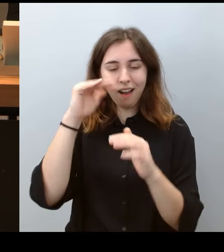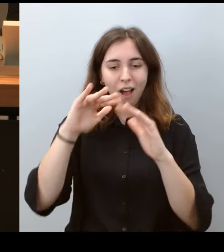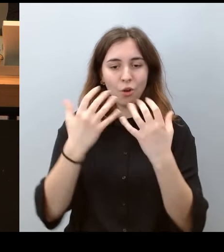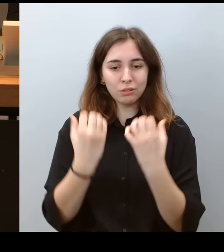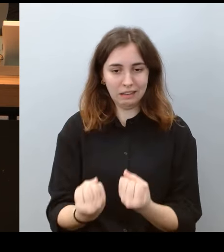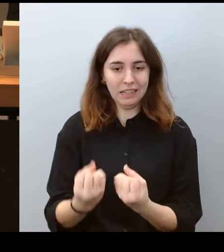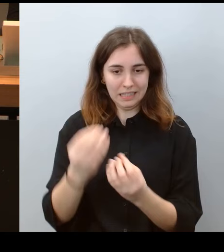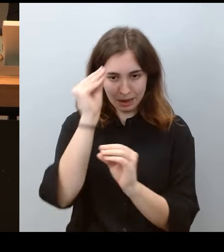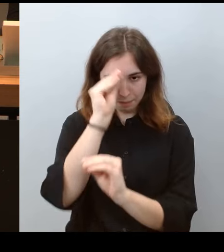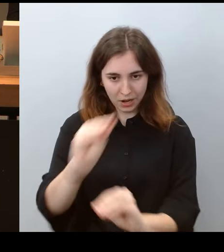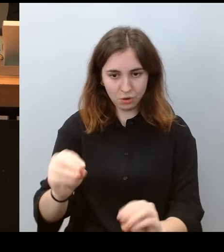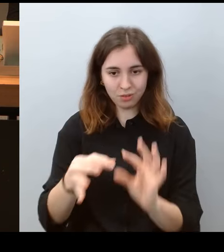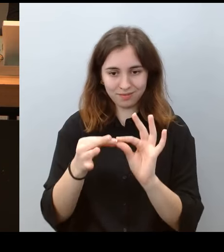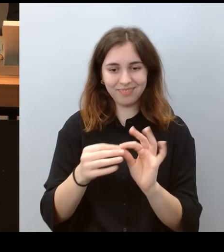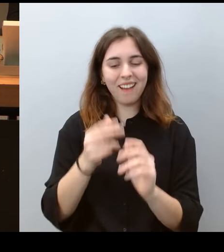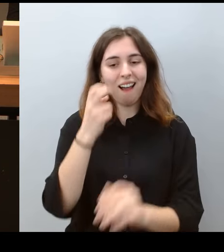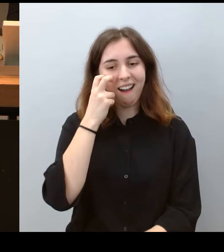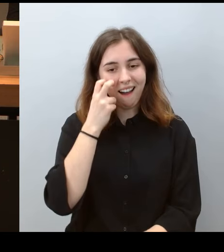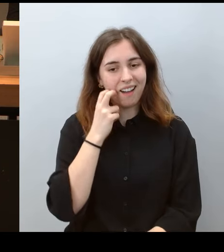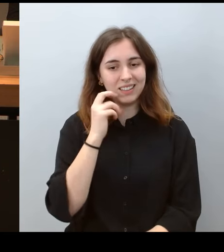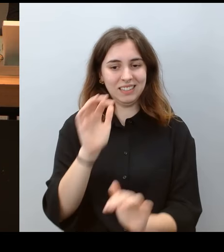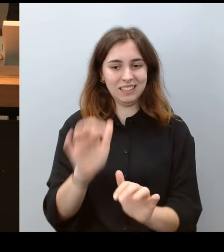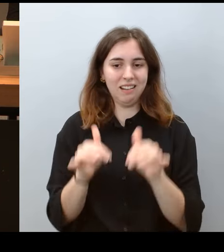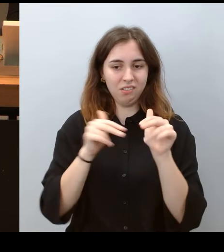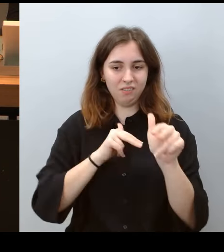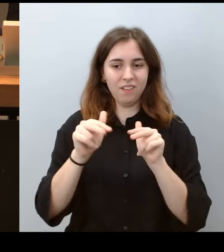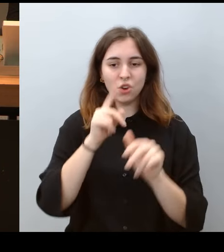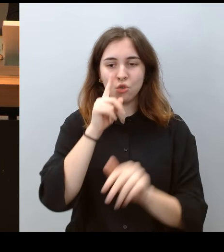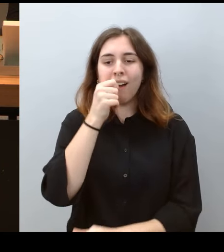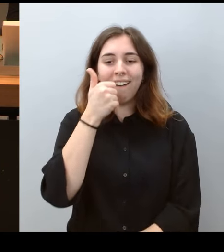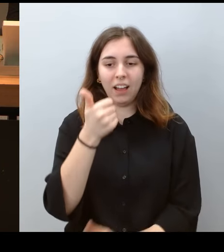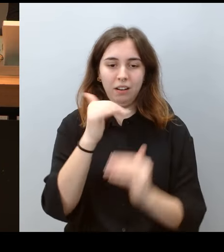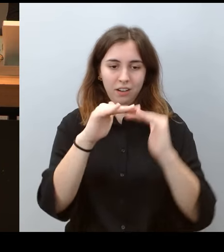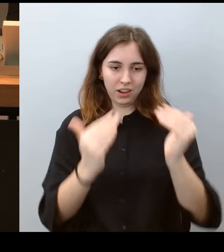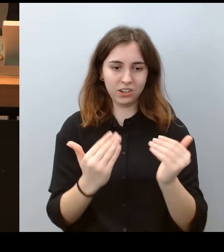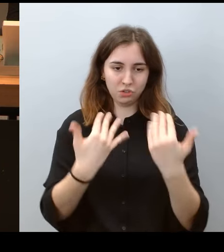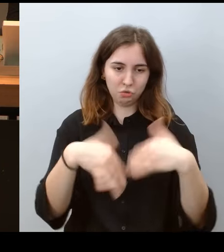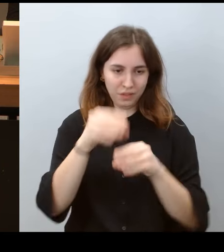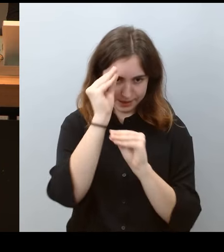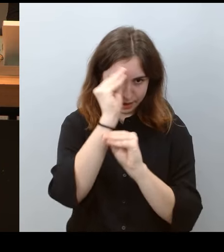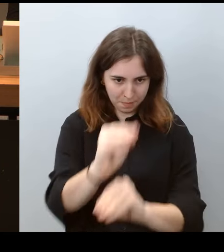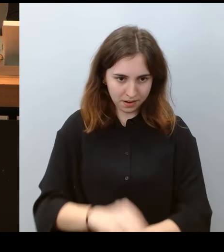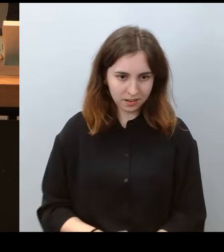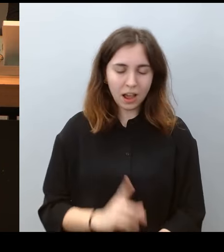Einrichtung angemeldet worden war. Aber nun zum Antrag. Ja, wir haben ein